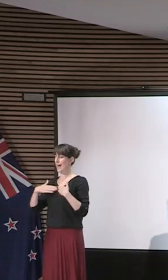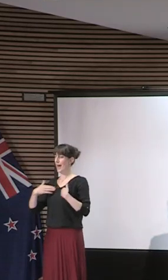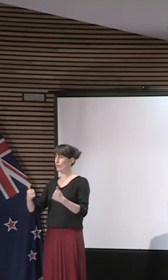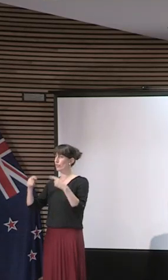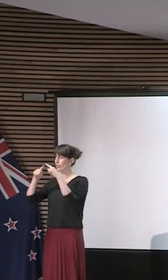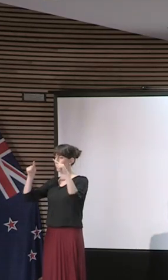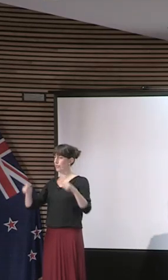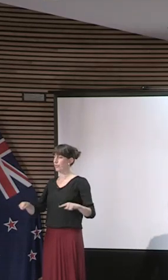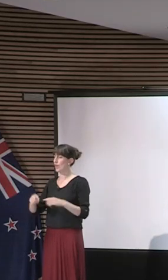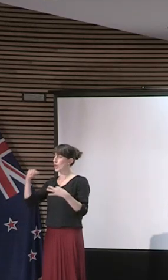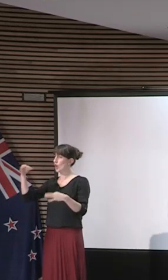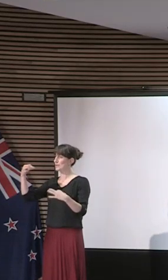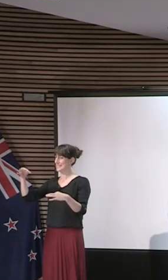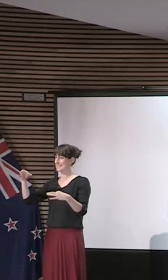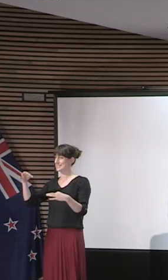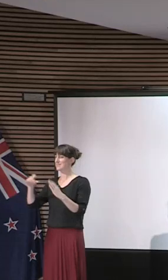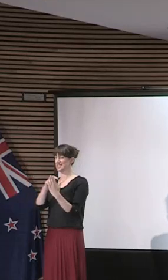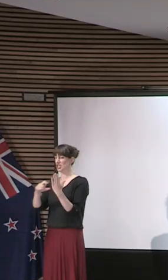maatau ki te tuku i te maia ki te Kawanatanga kei te rite